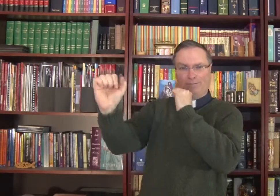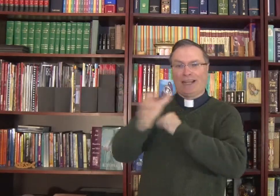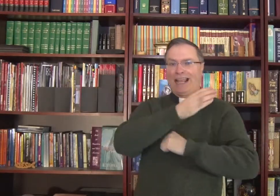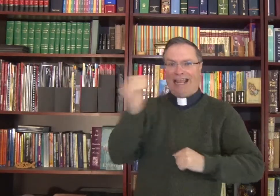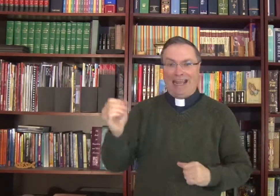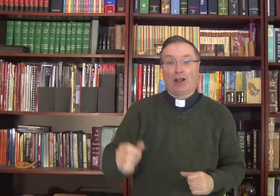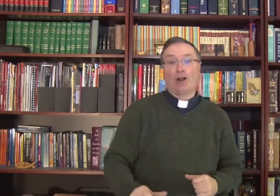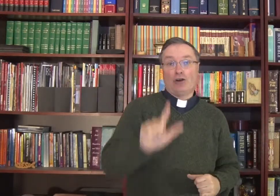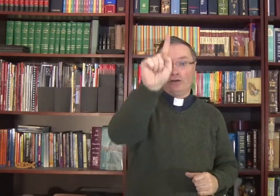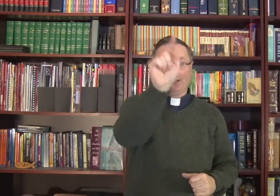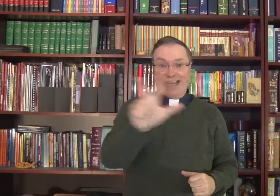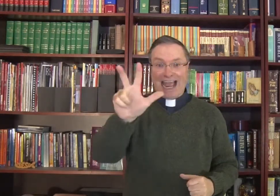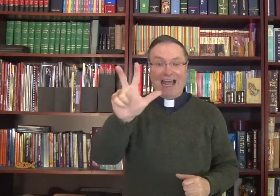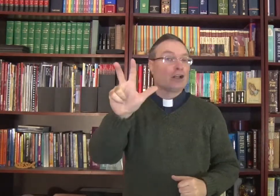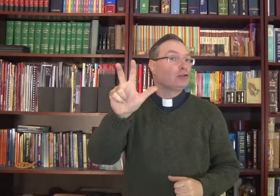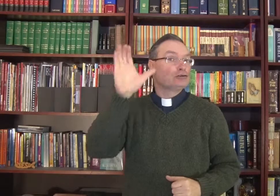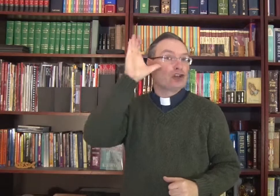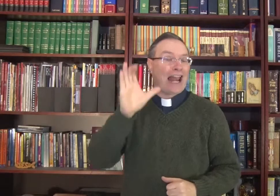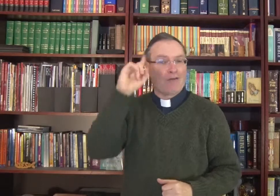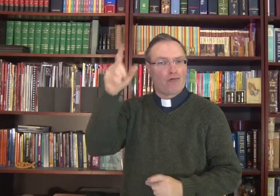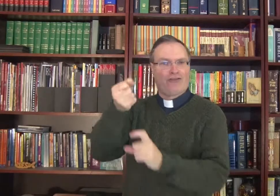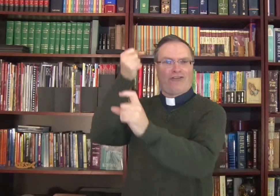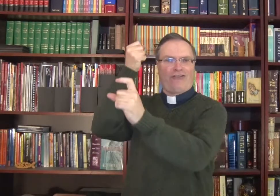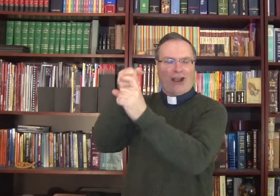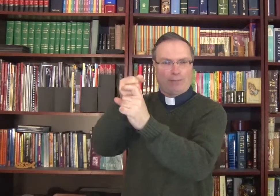et le tiers du soleil fut frappé,